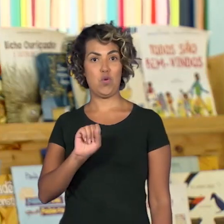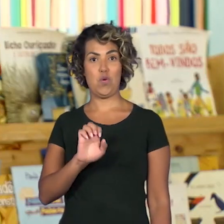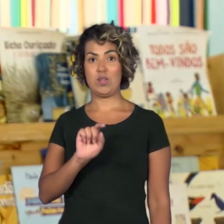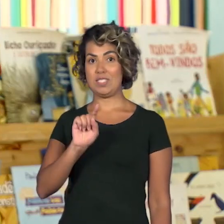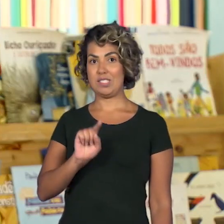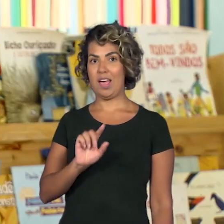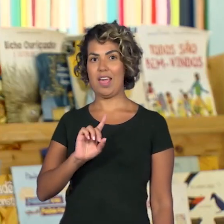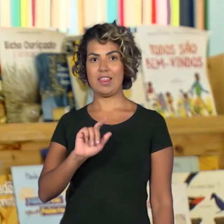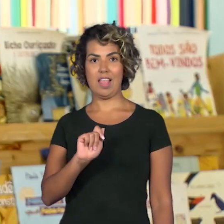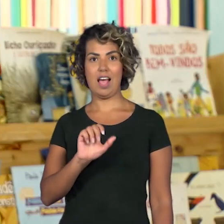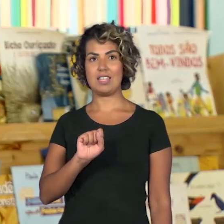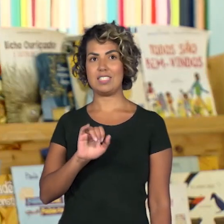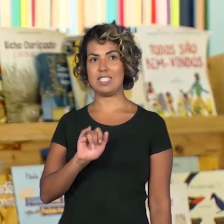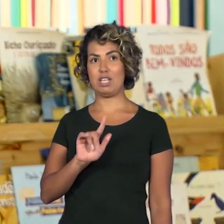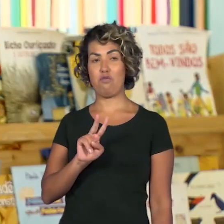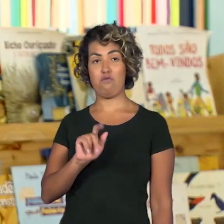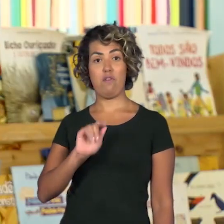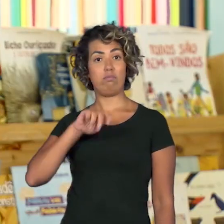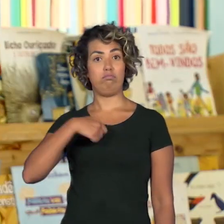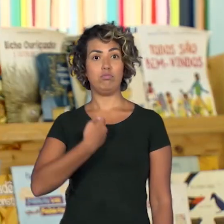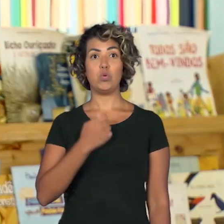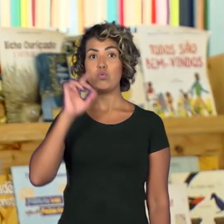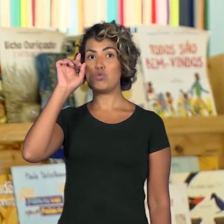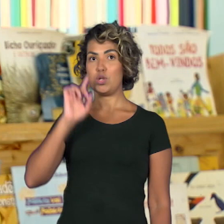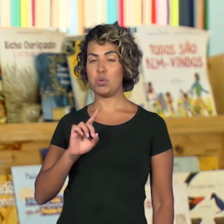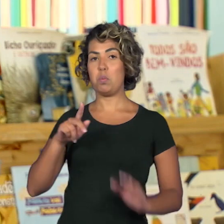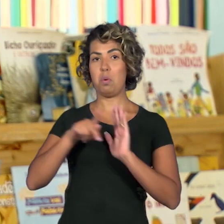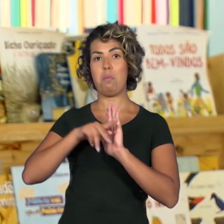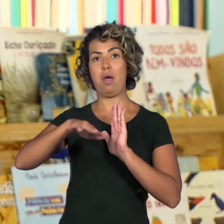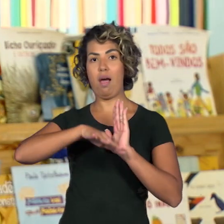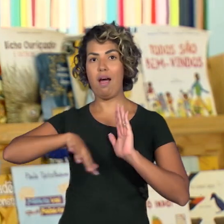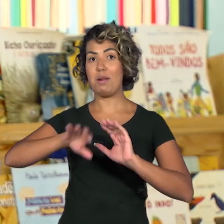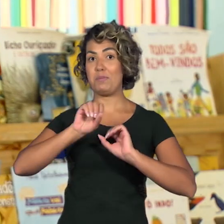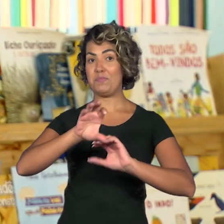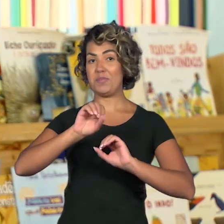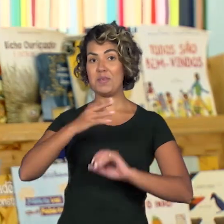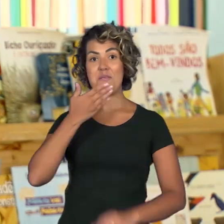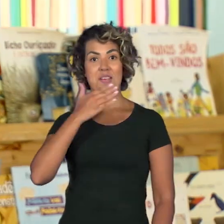SOU O DIRETOR DA DIVISÃO DE EDUCAÇÃO INFANTIL DA REDE MUNICIPAL DE ENSINO DE SÃO PAULO.